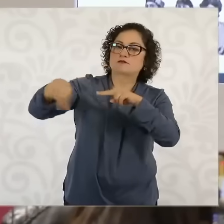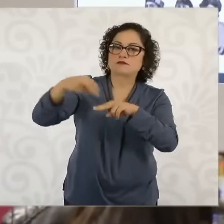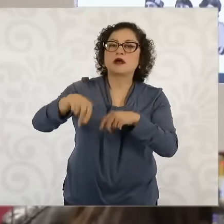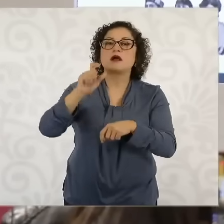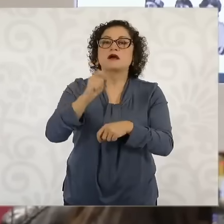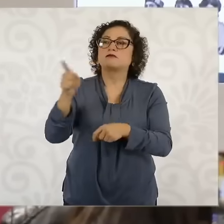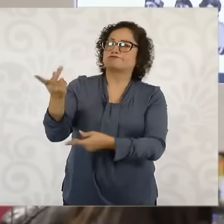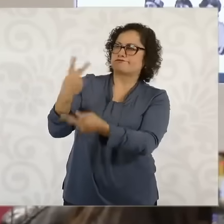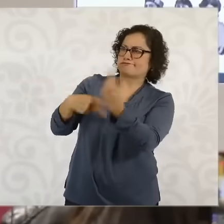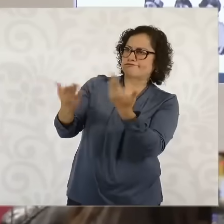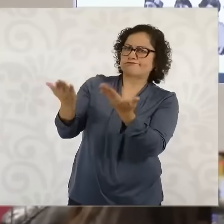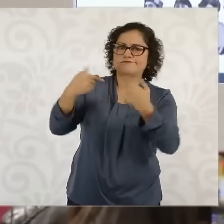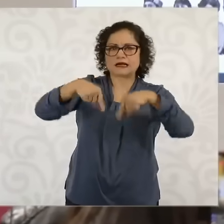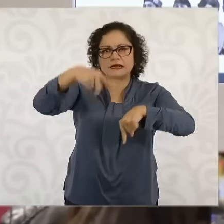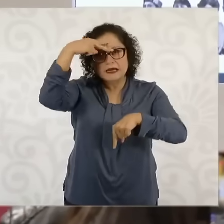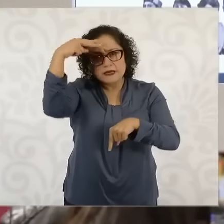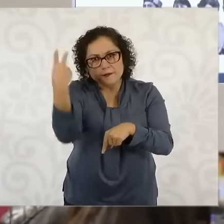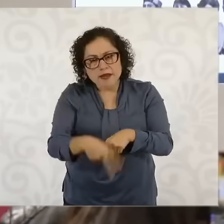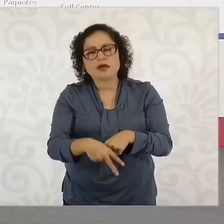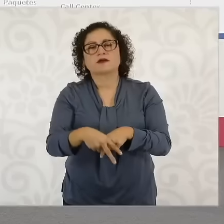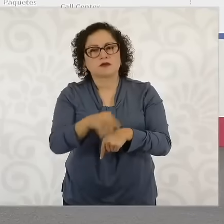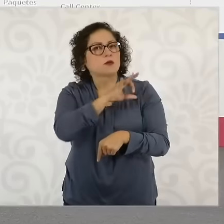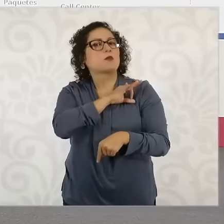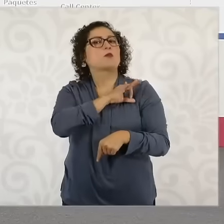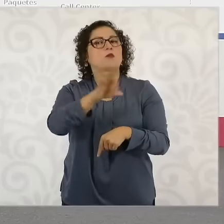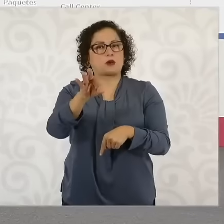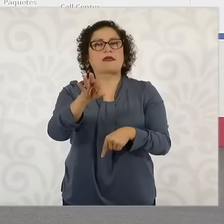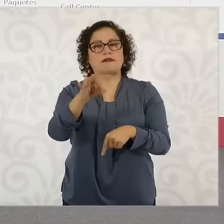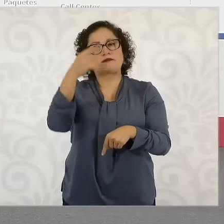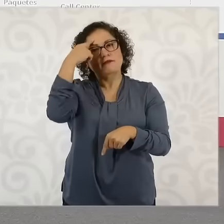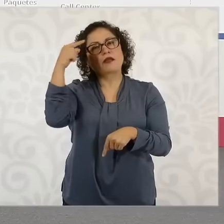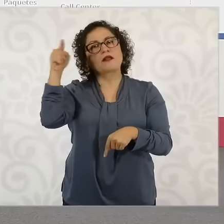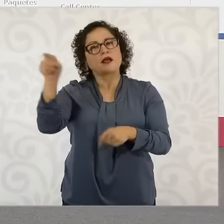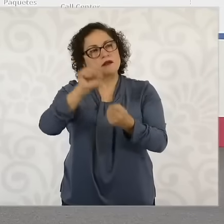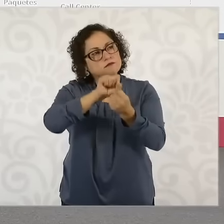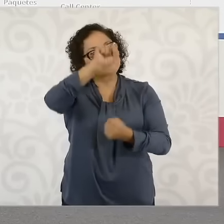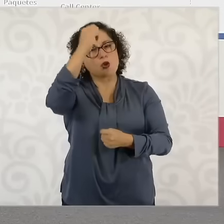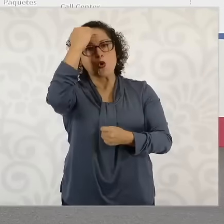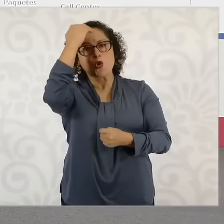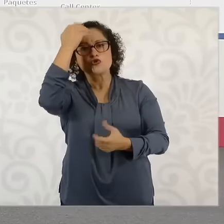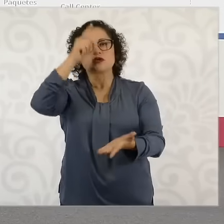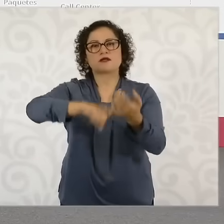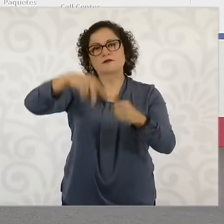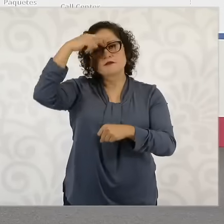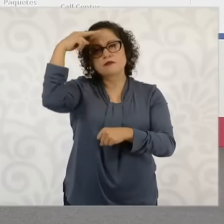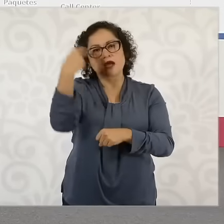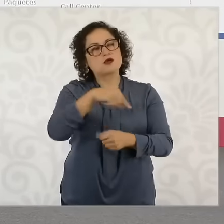para que visiten los diferentes eh lugares que tiene nuestro país para incentivar esta